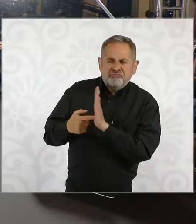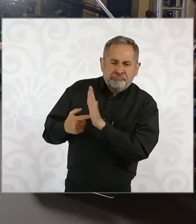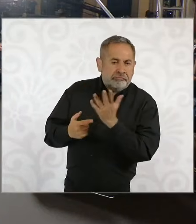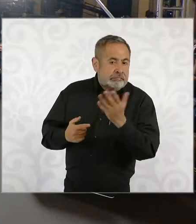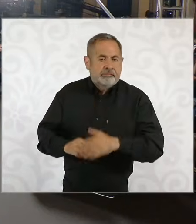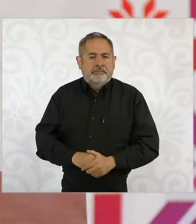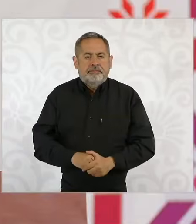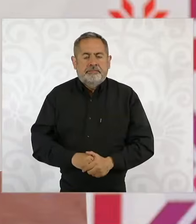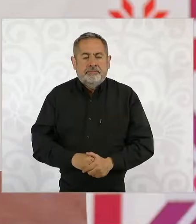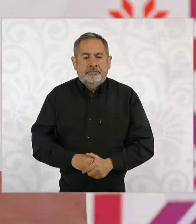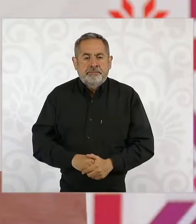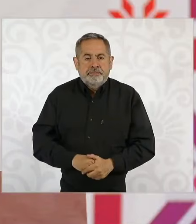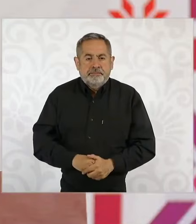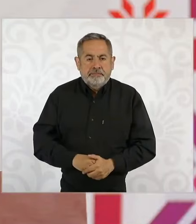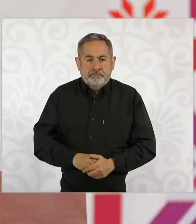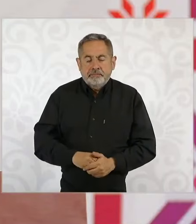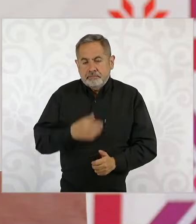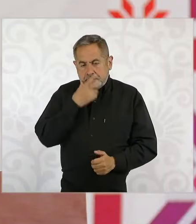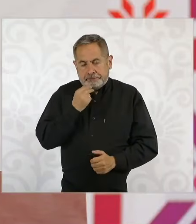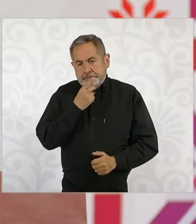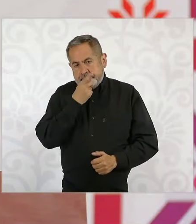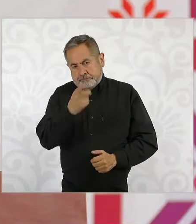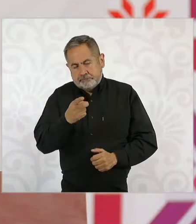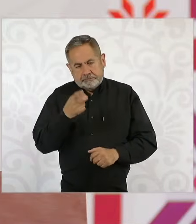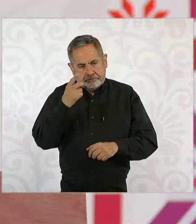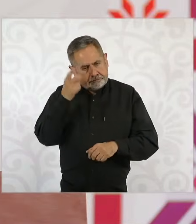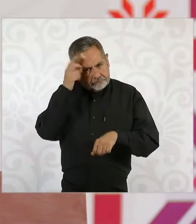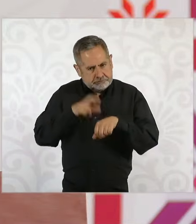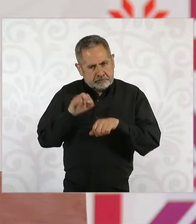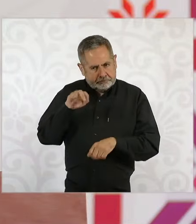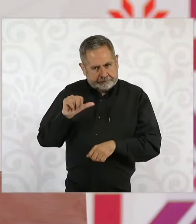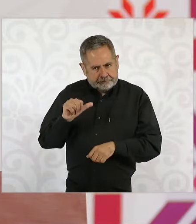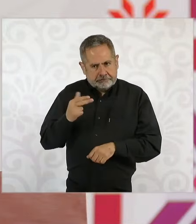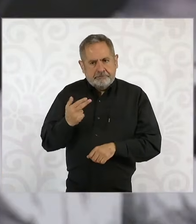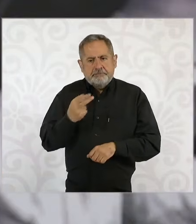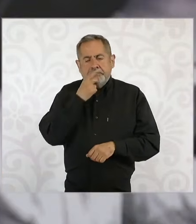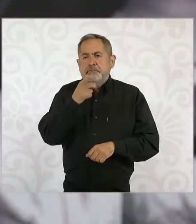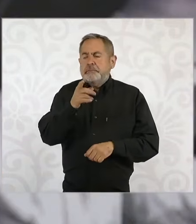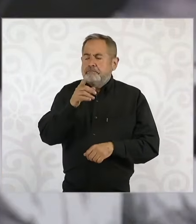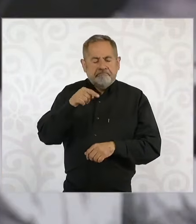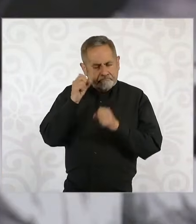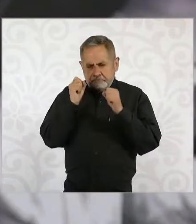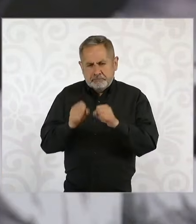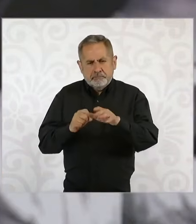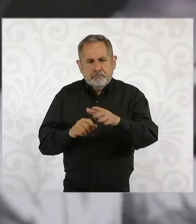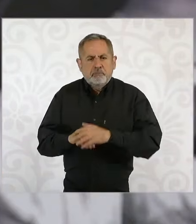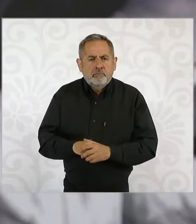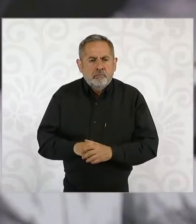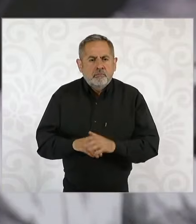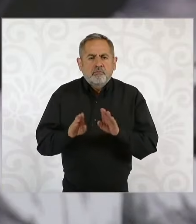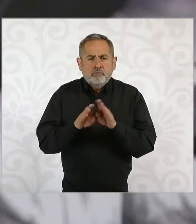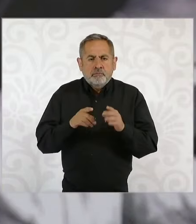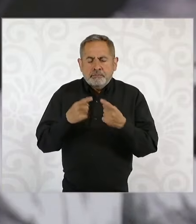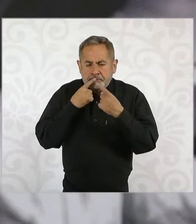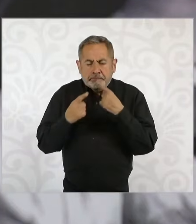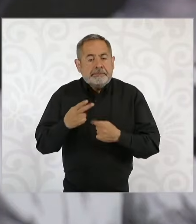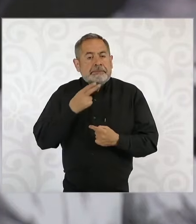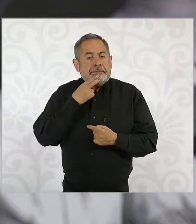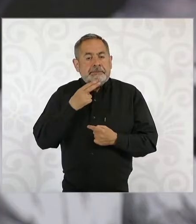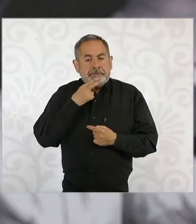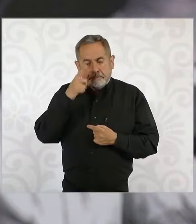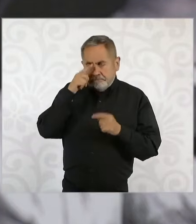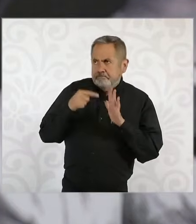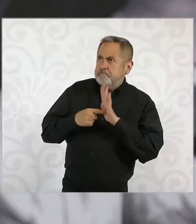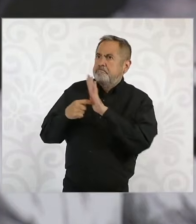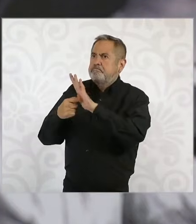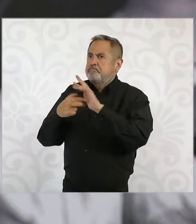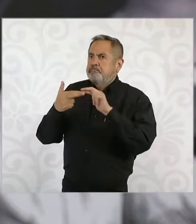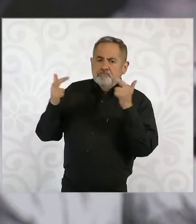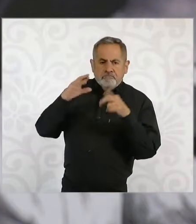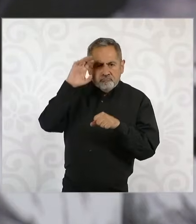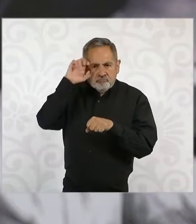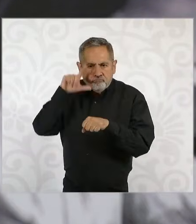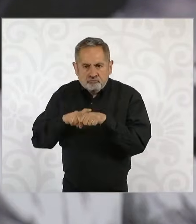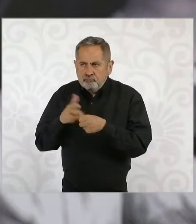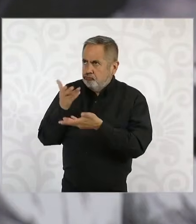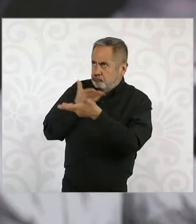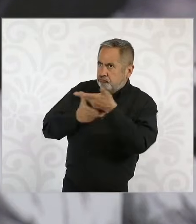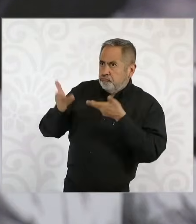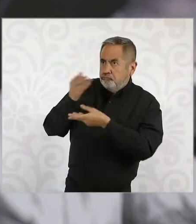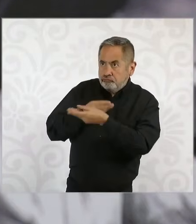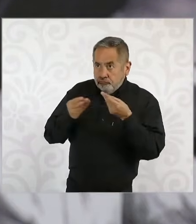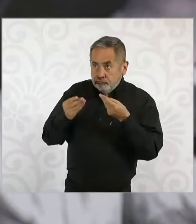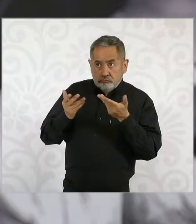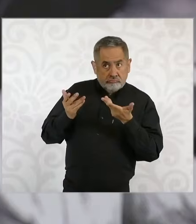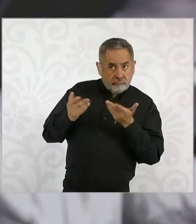una eh estrategia de relación diplomática cultural que nos permite compartir, sobre todo en este